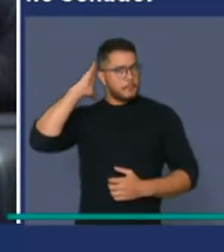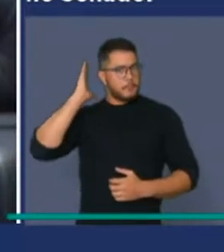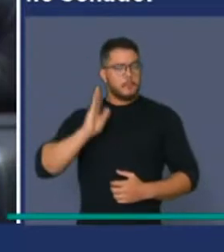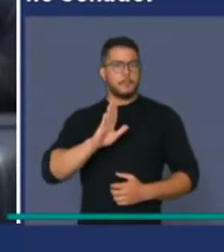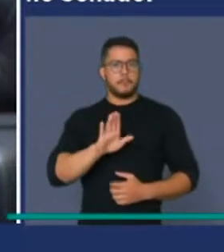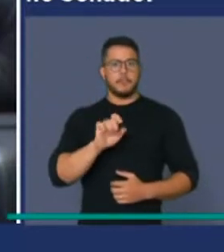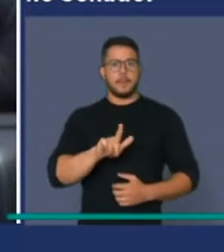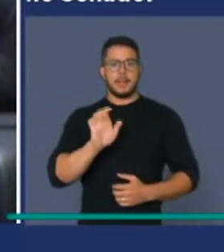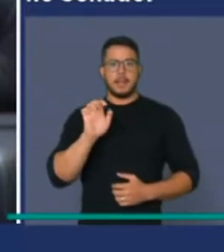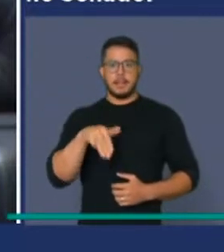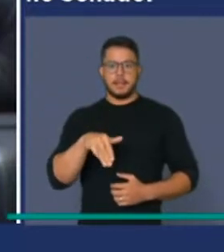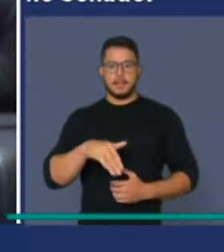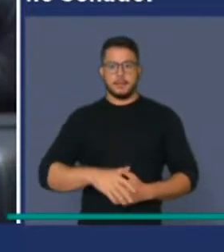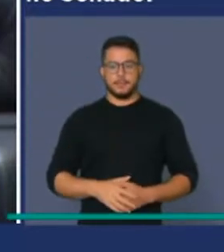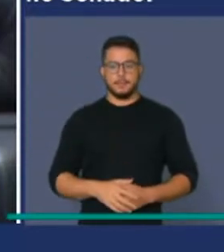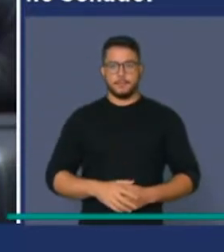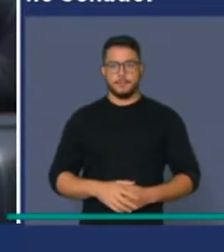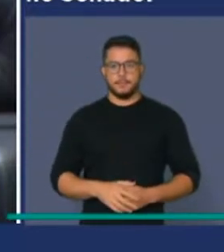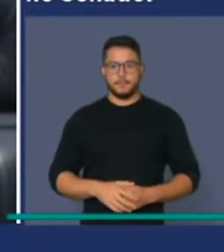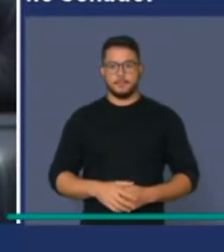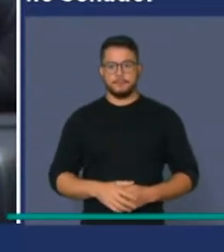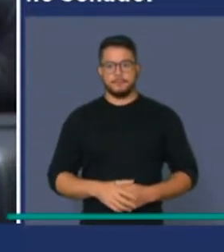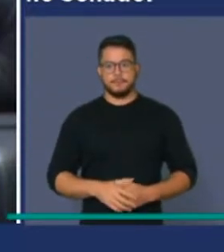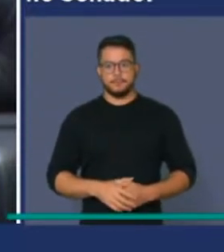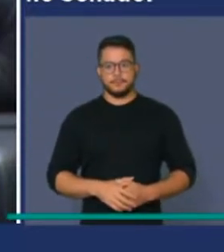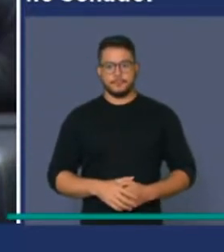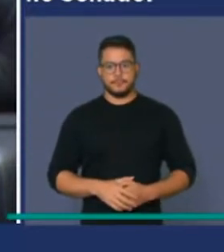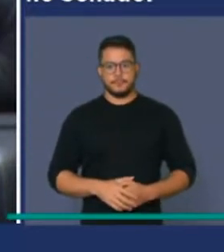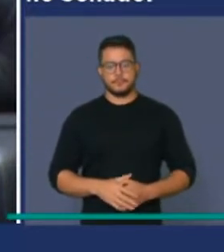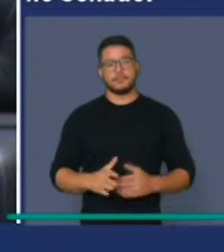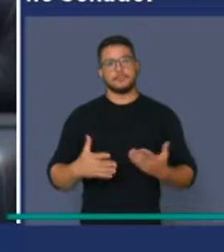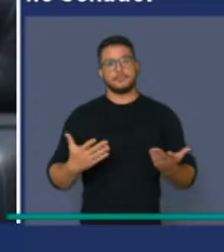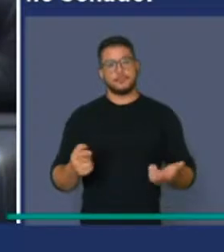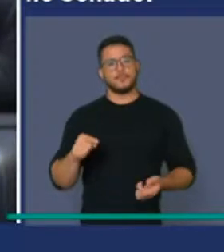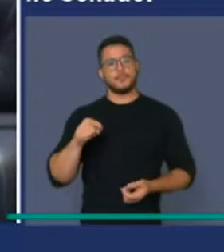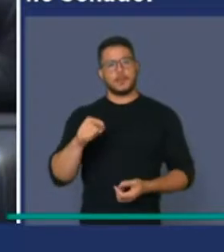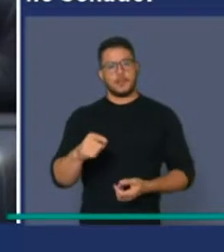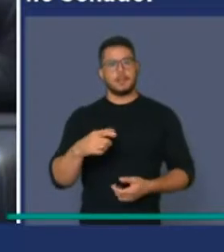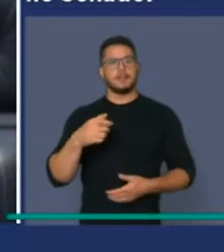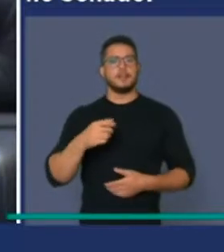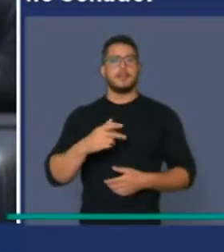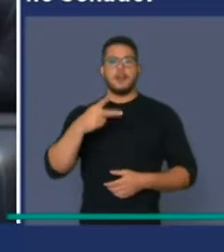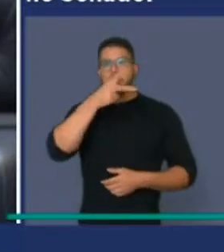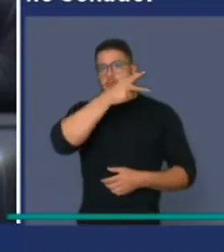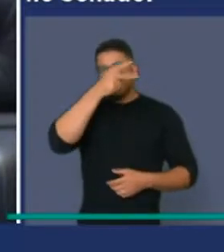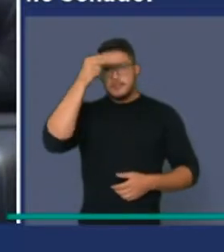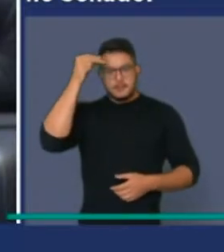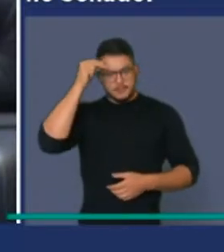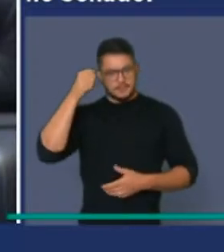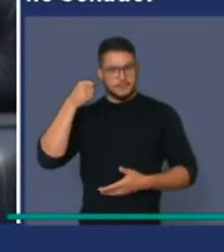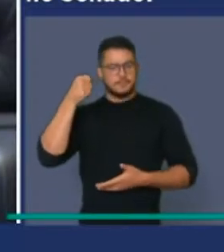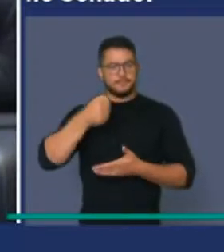AO VÍRUS NA CIDADE E É UM COMBATENTE, UM COMBATIVO PREFEITO FLOI AQUI UM COMBATIVO DEPUTADO. ESPERAMOS